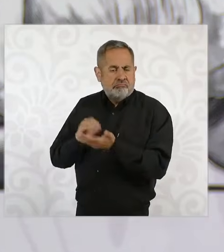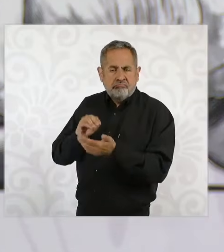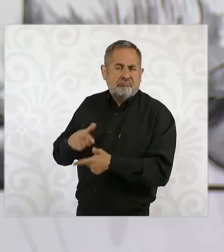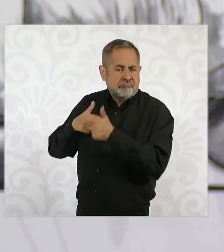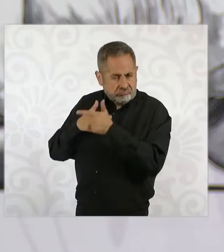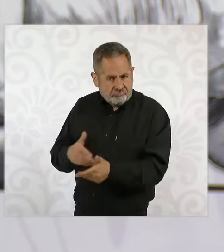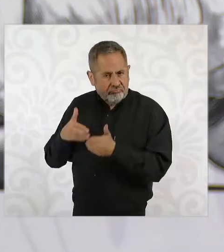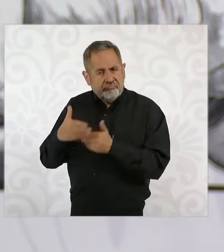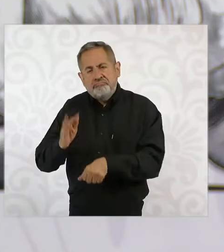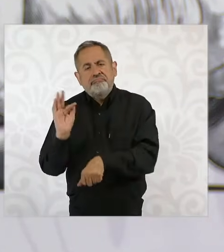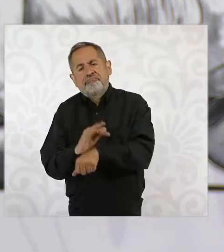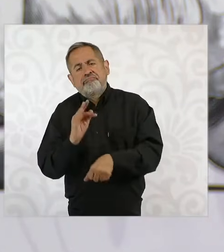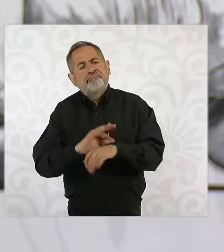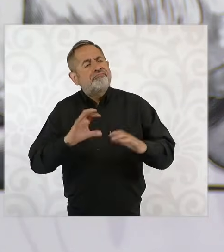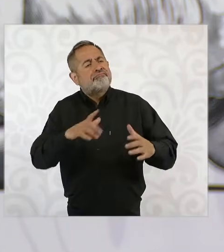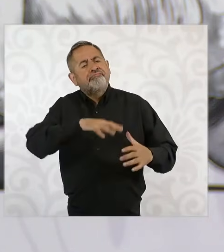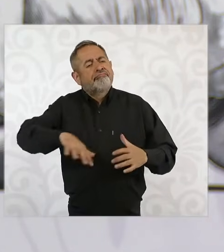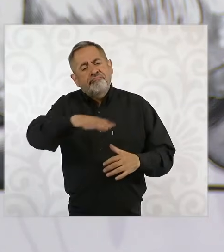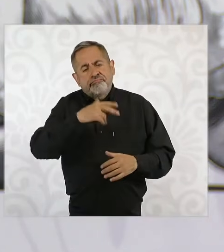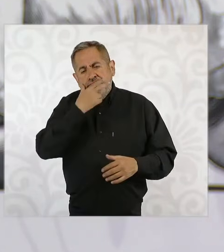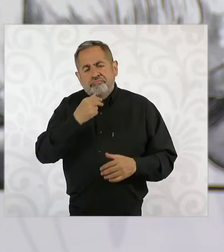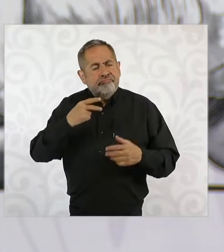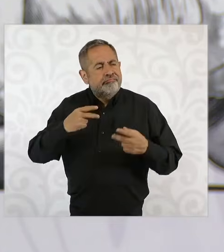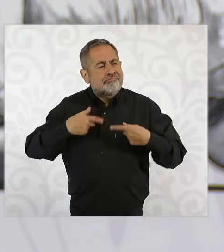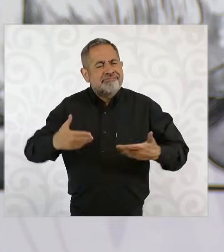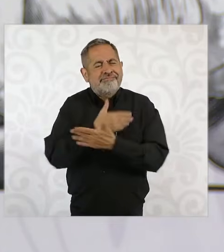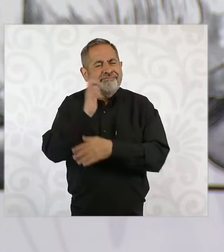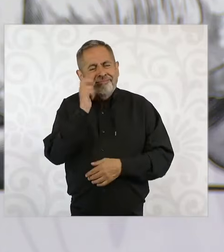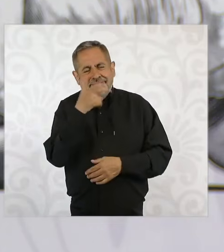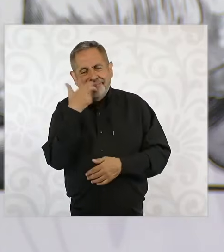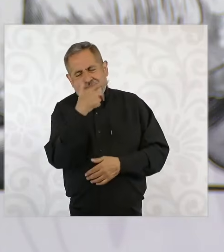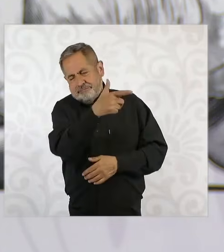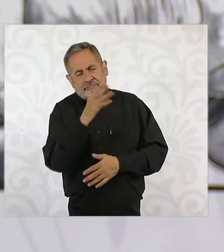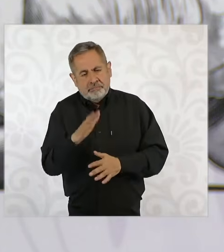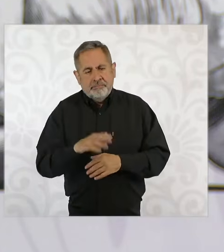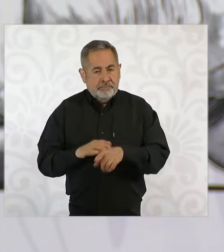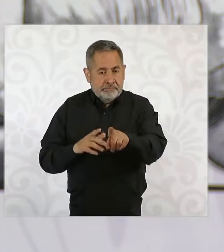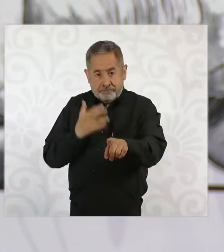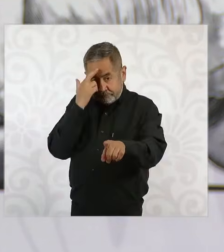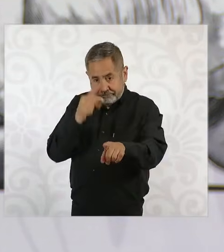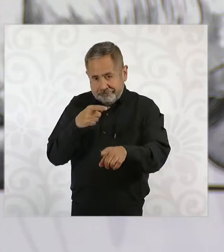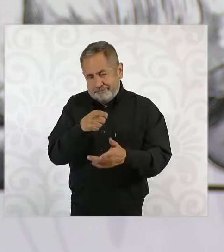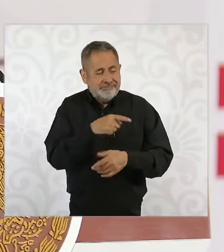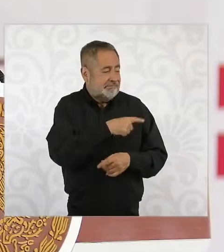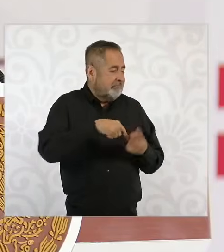en beneficio eh de los chihuahuenses. Entonces, usted dijo, es una campaña, es una campaña de